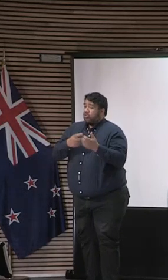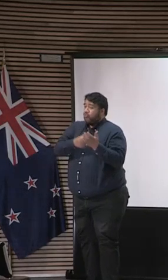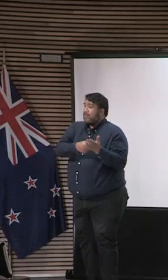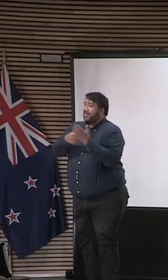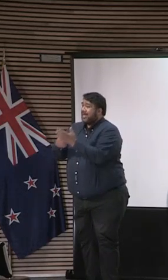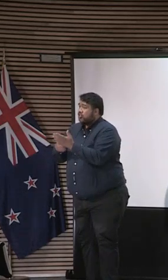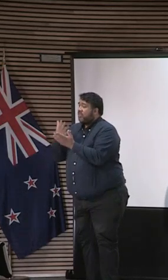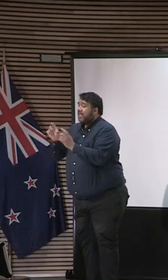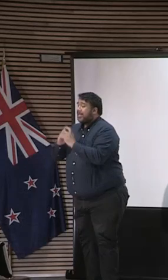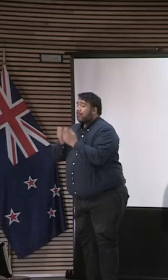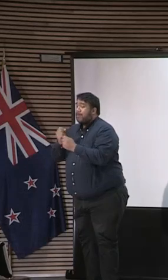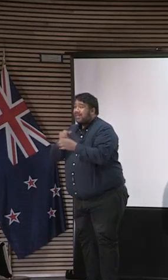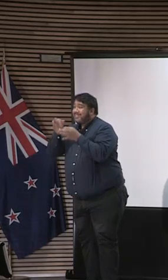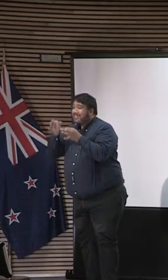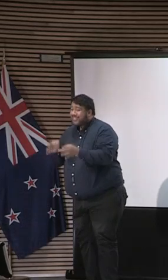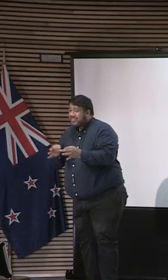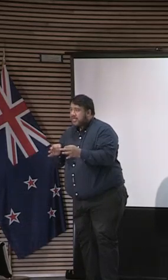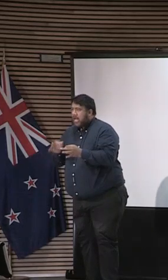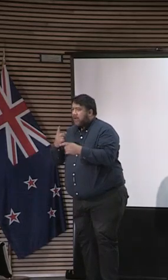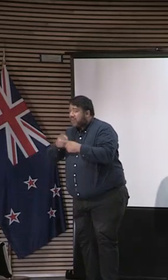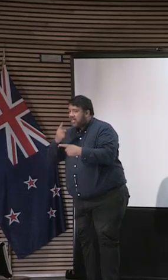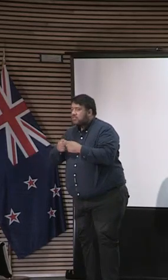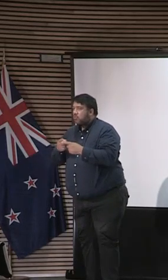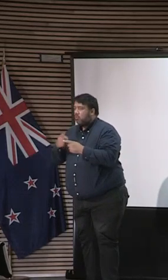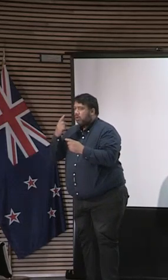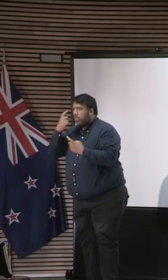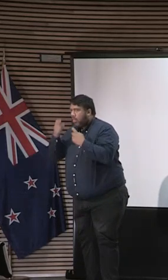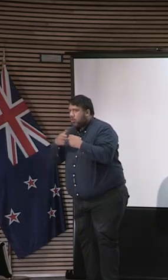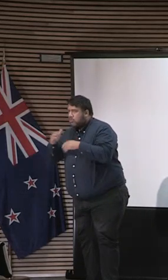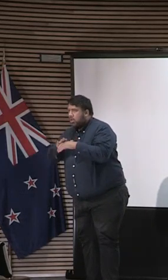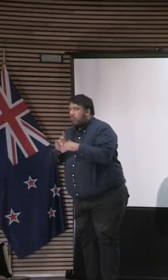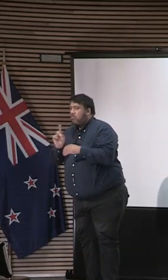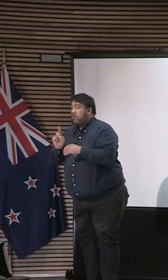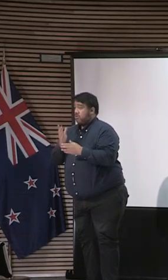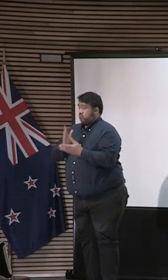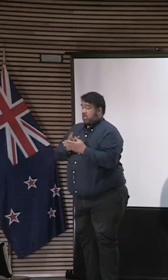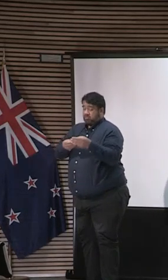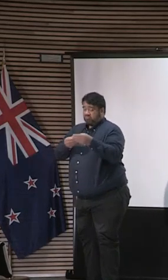Waihoki, me tiaki e tatou nga iwi o Aotearoa ina hoki mai ana.